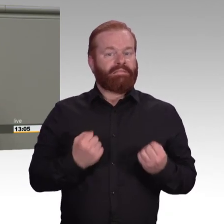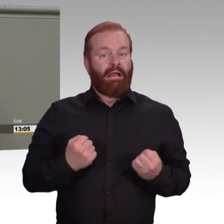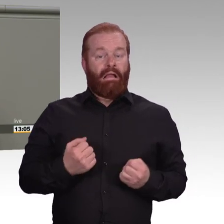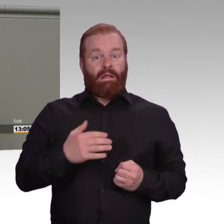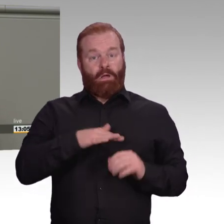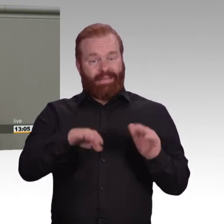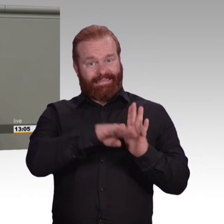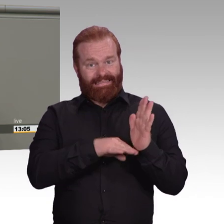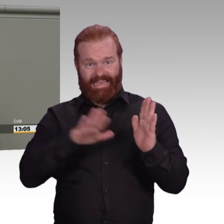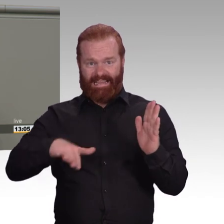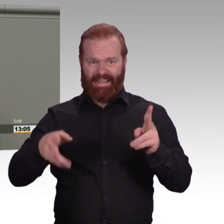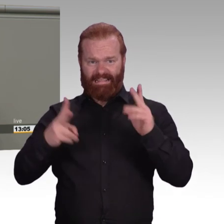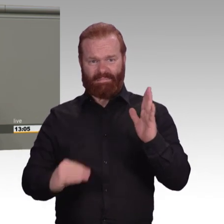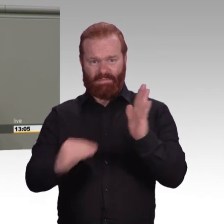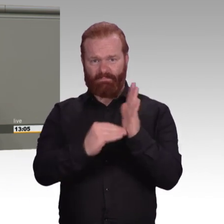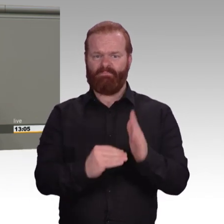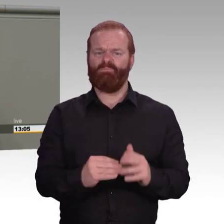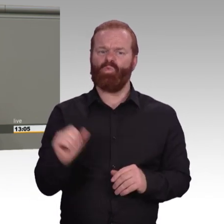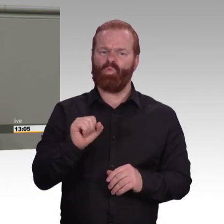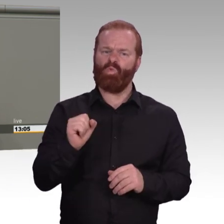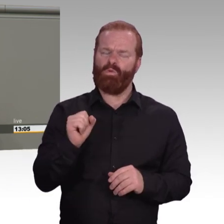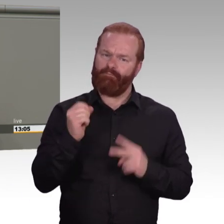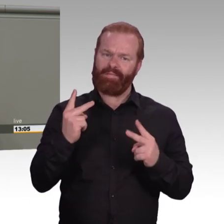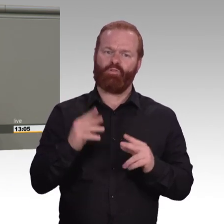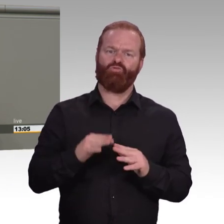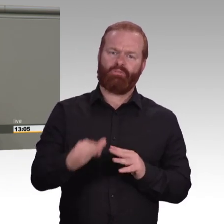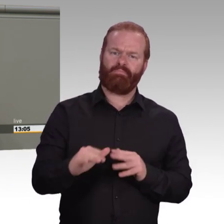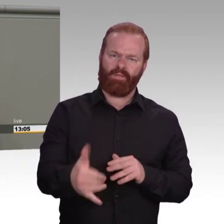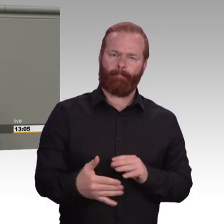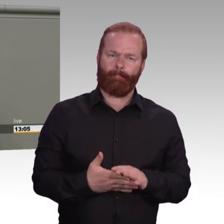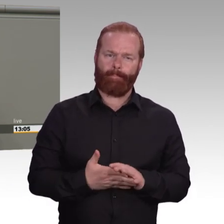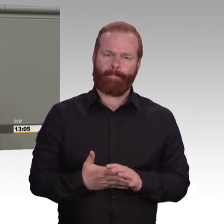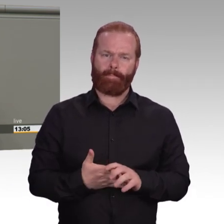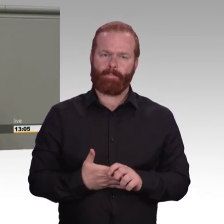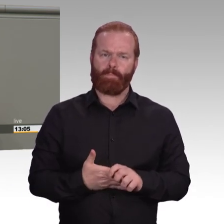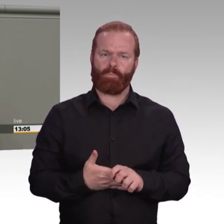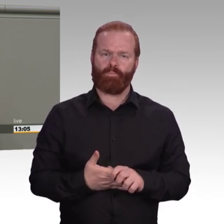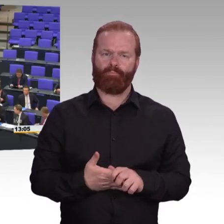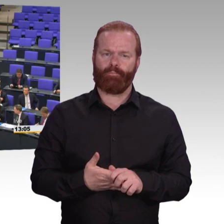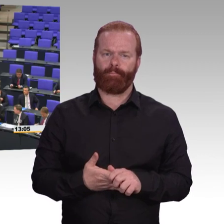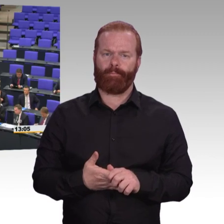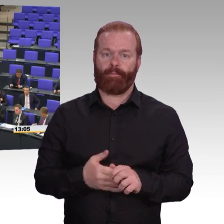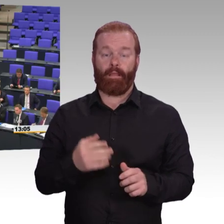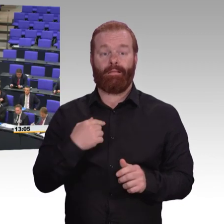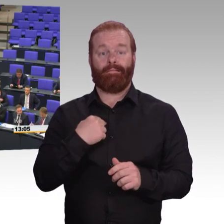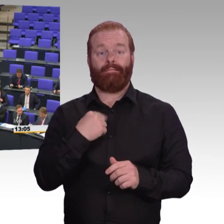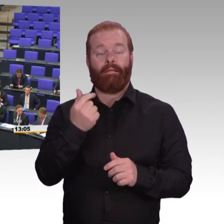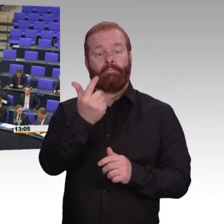Starke Kinderrechte stärken Eltern. Sie stärken Familien, Schutz, Förderung und Beteiligung einfordern zu können.